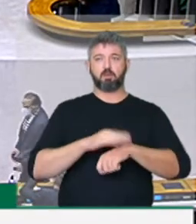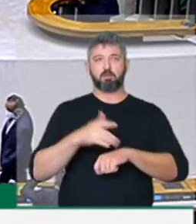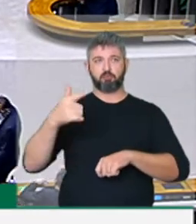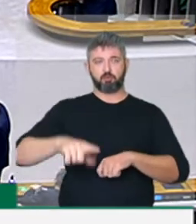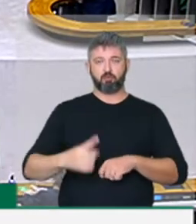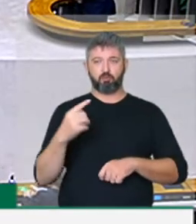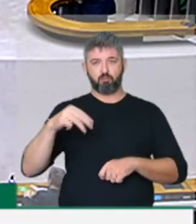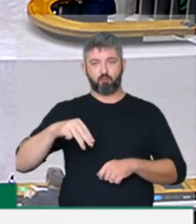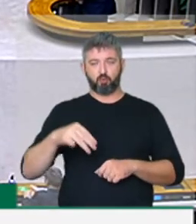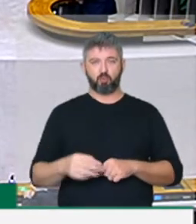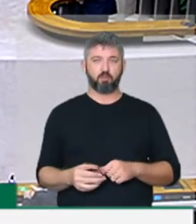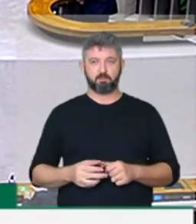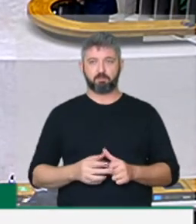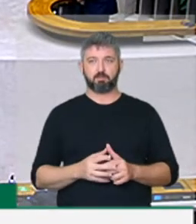LUISÃO PEDIU UM MINUTO. -- [PRESIDENTE]: OK,